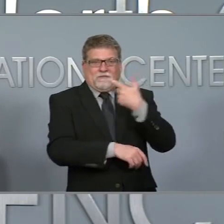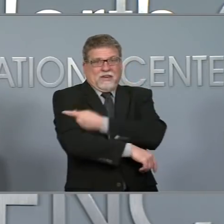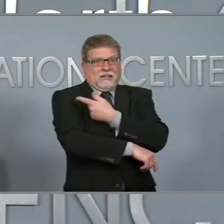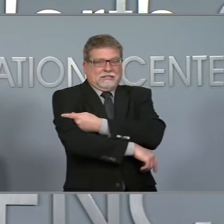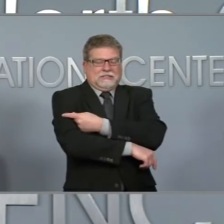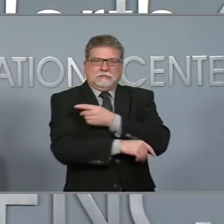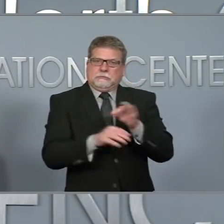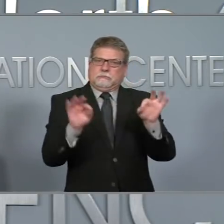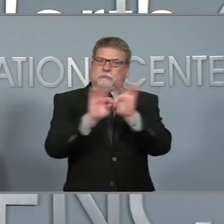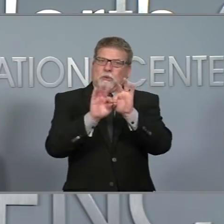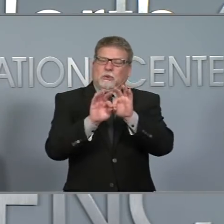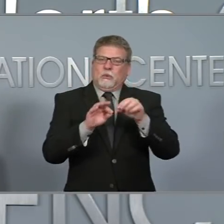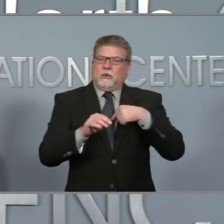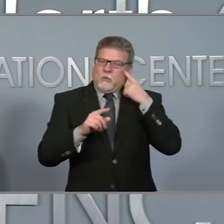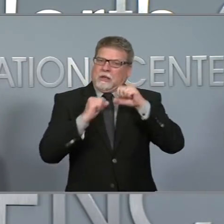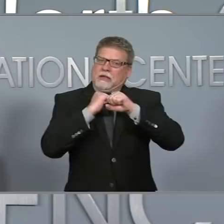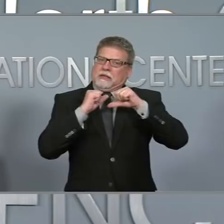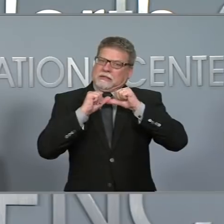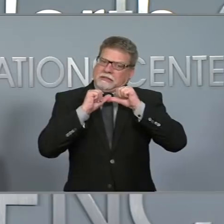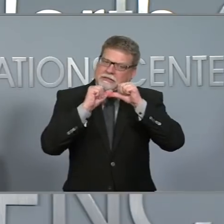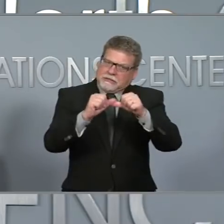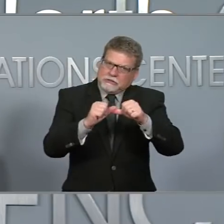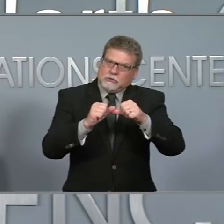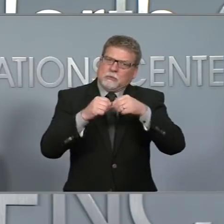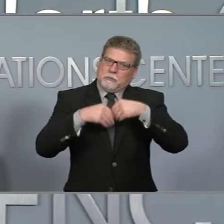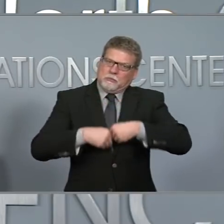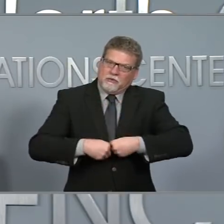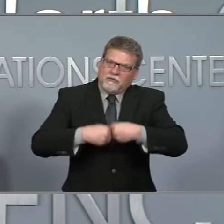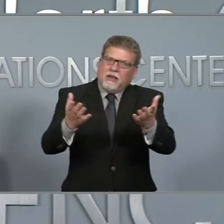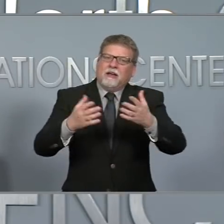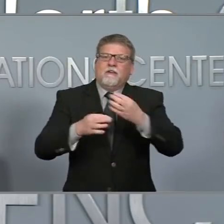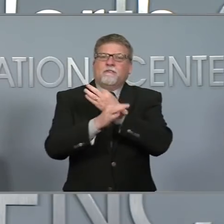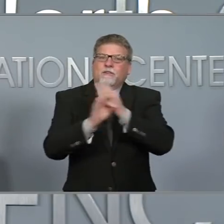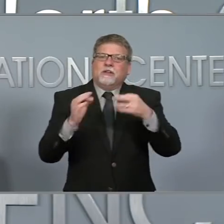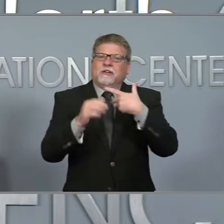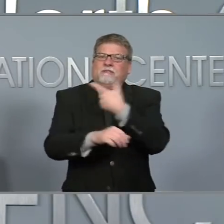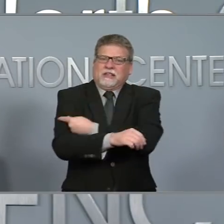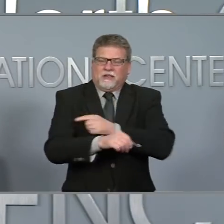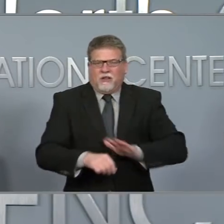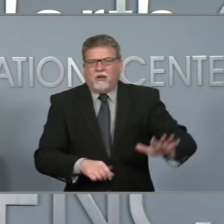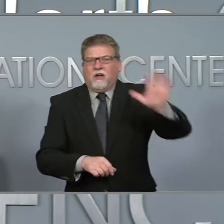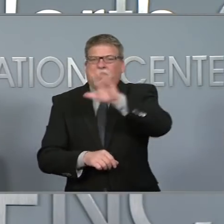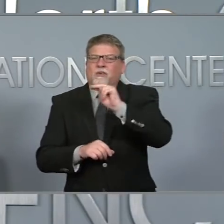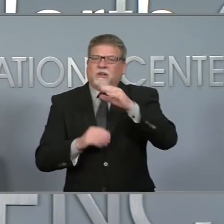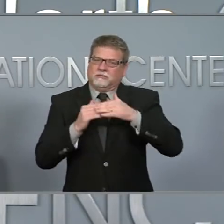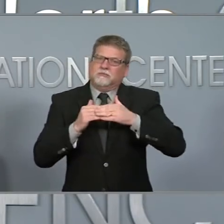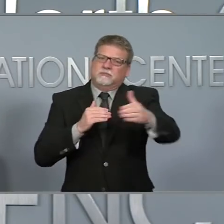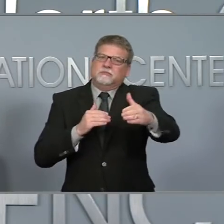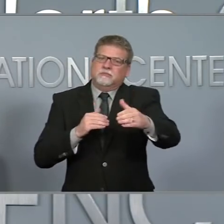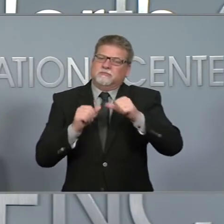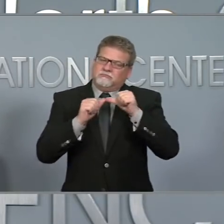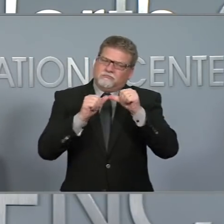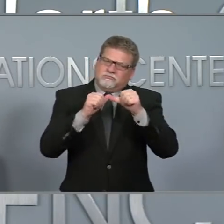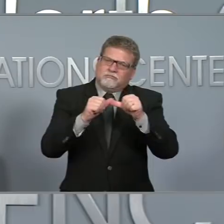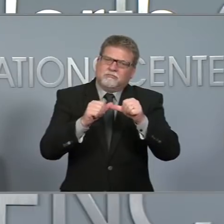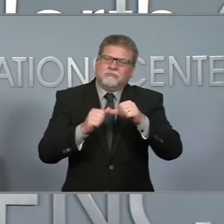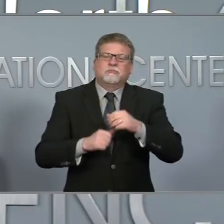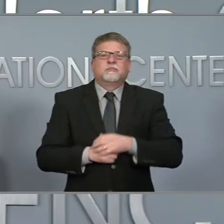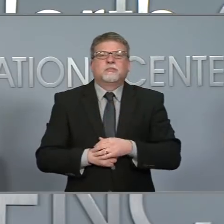disponible para los que corren